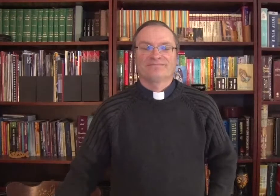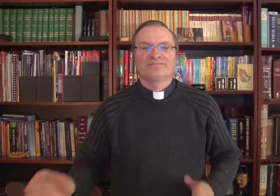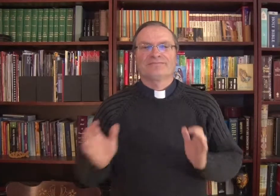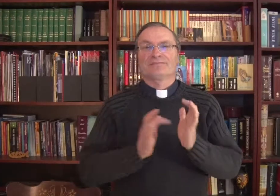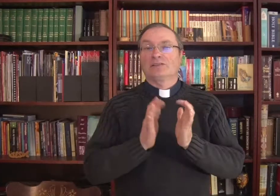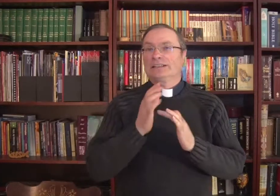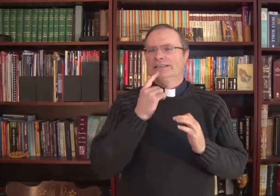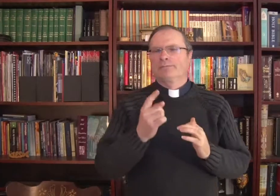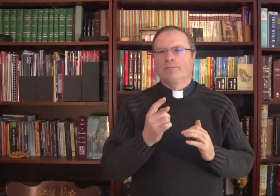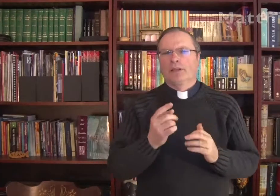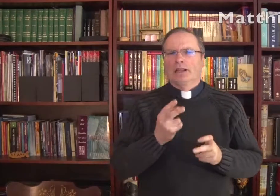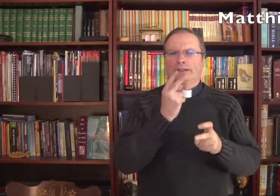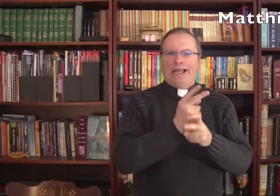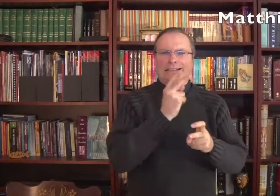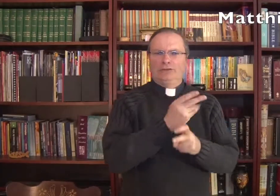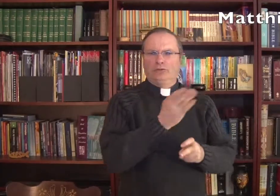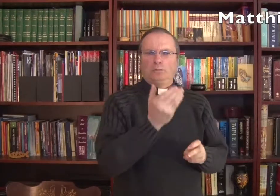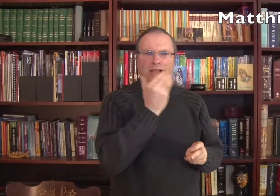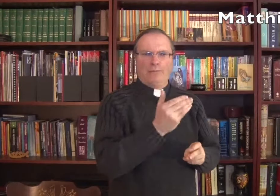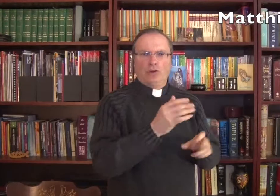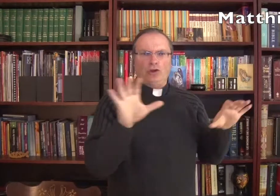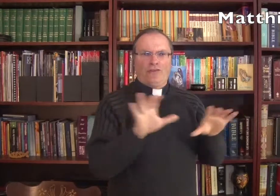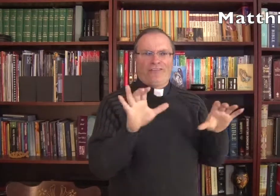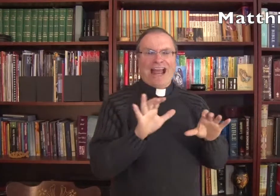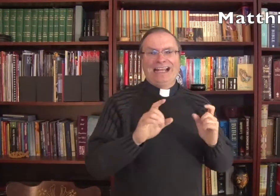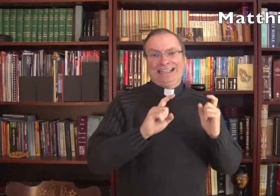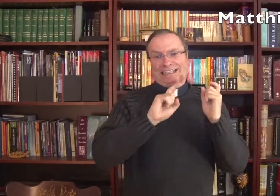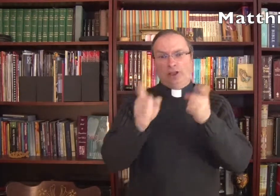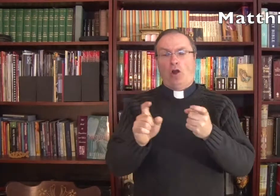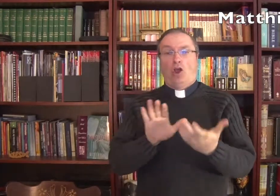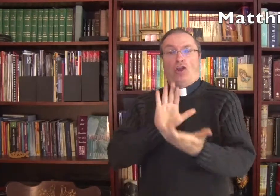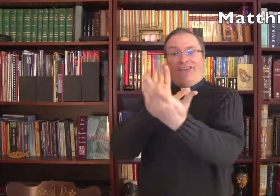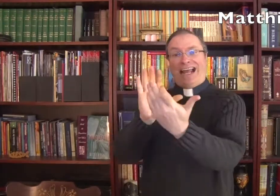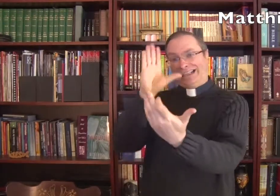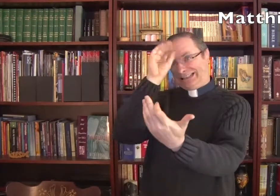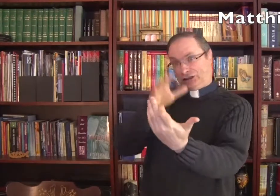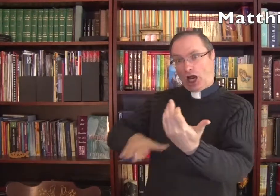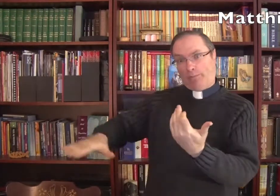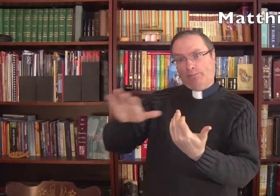Jésus disait: Gardez-vous bien de faire des dons devant les hommes